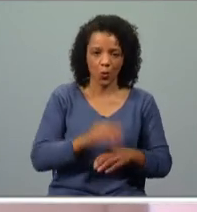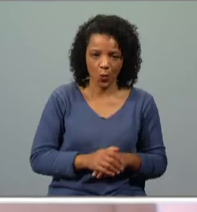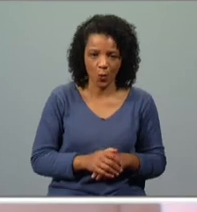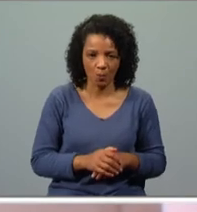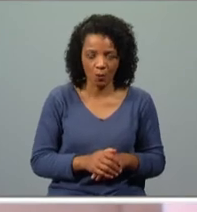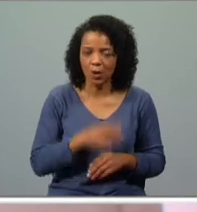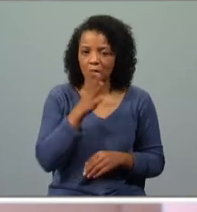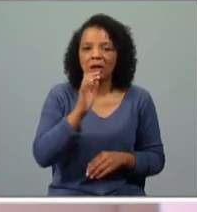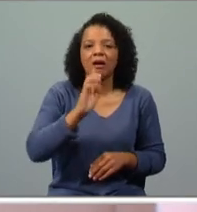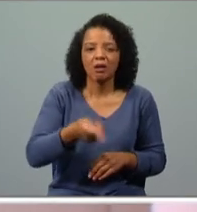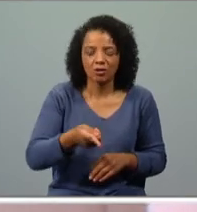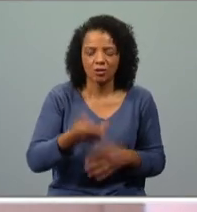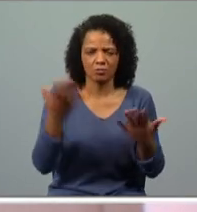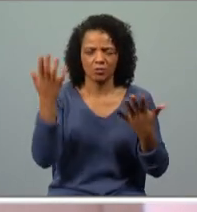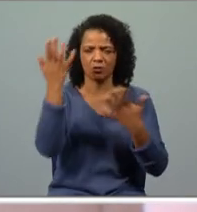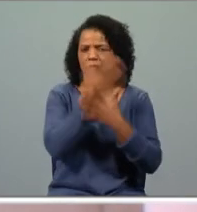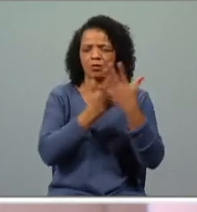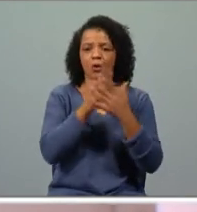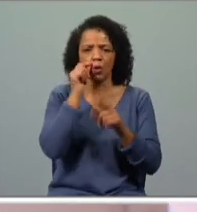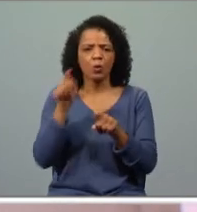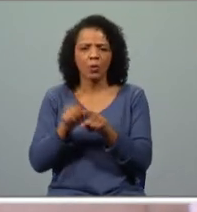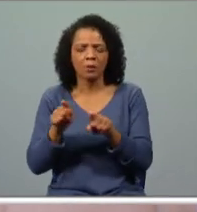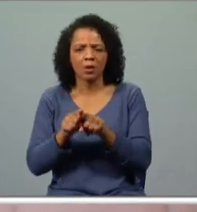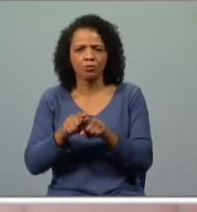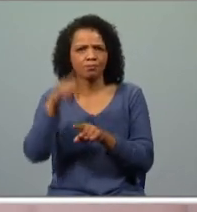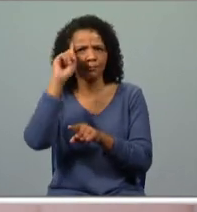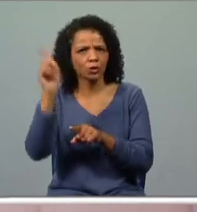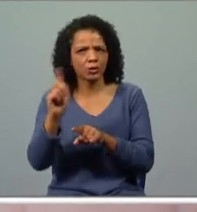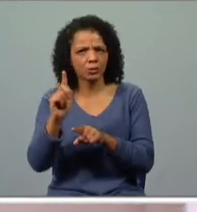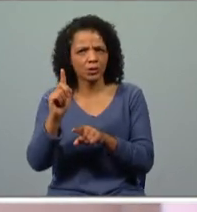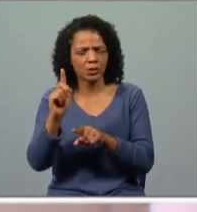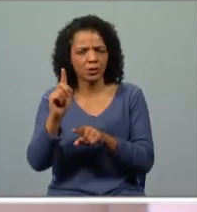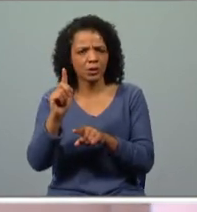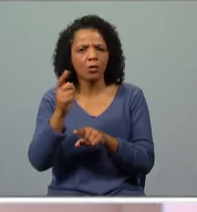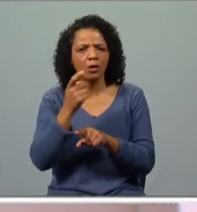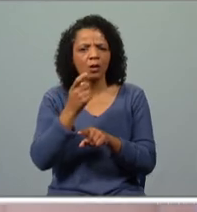determinar e daí esta confusão os irmãos não sabiam que lá dentro da Gruta estava 確定並因此混淆兄弟他們不知道石窟裡面是